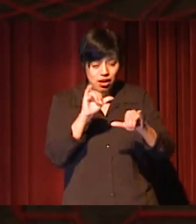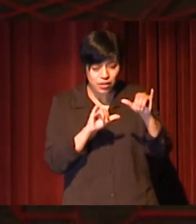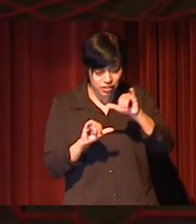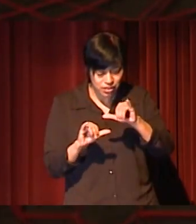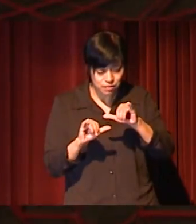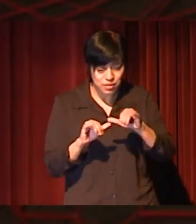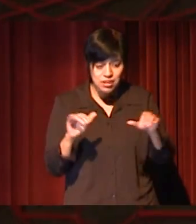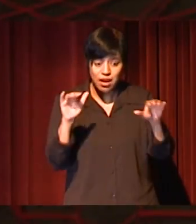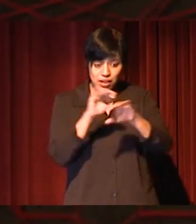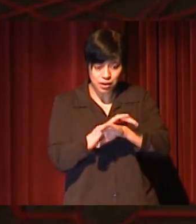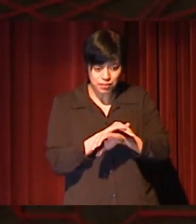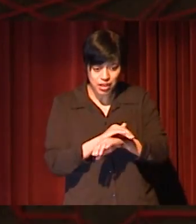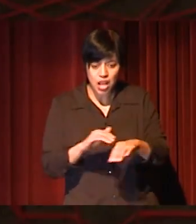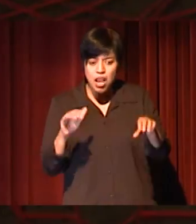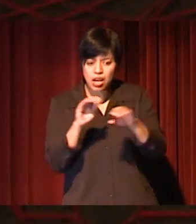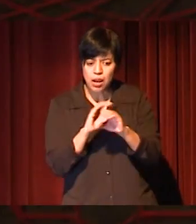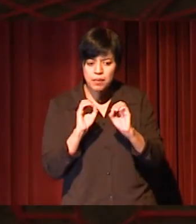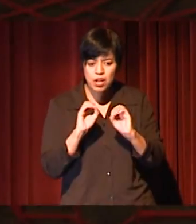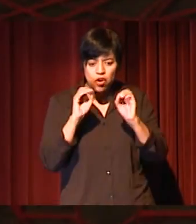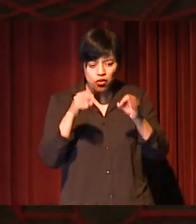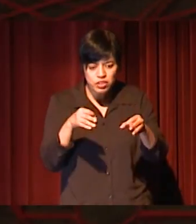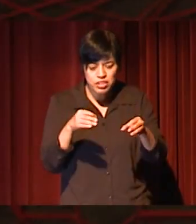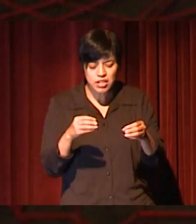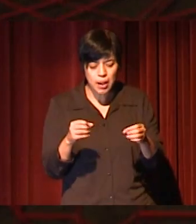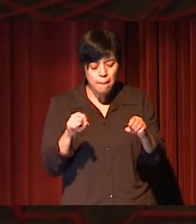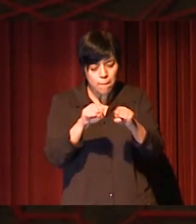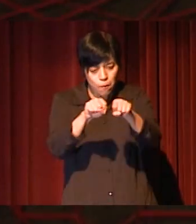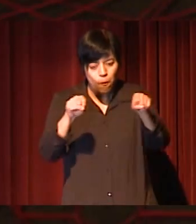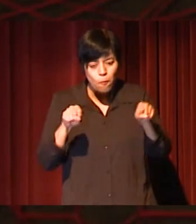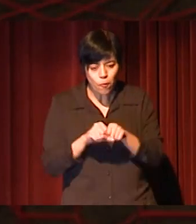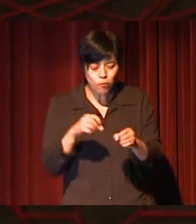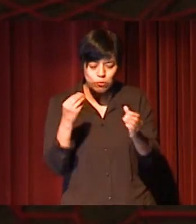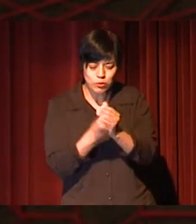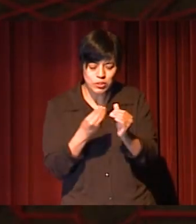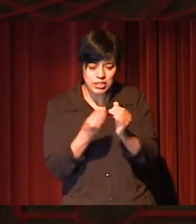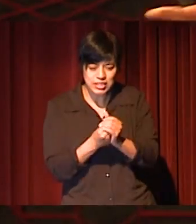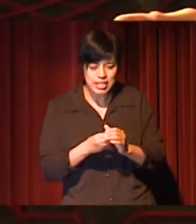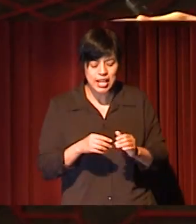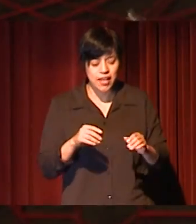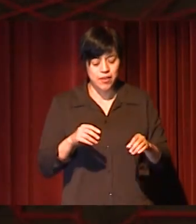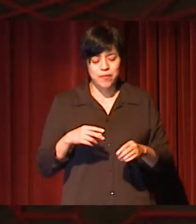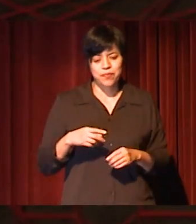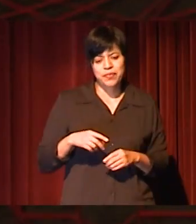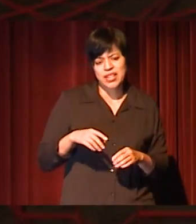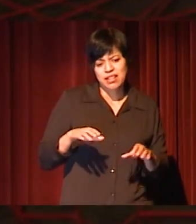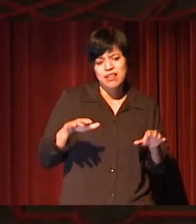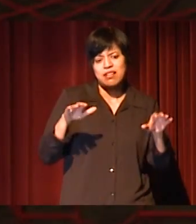cuando decidió cambiar su oficina por un aula, cuando decidió transformar vidas".